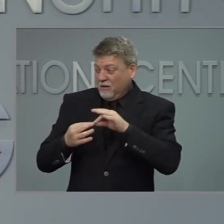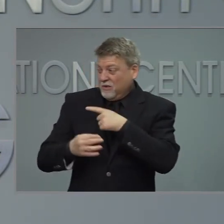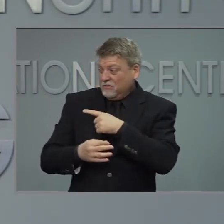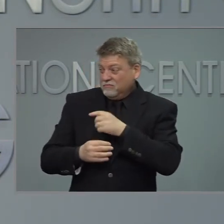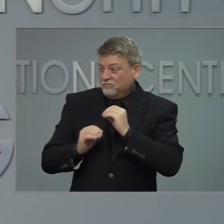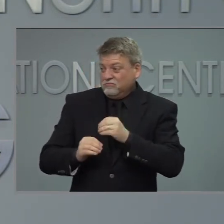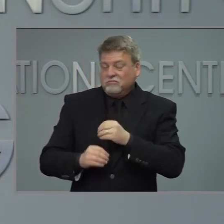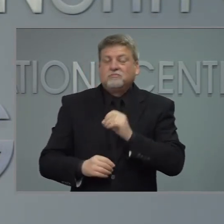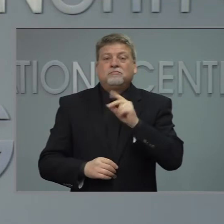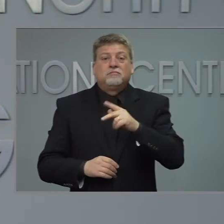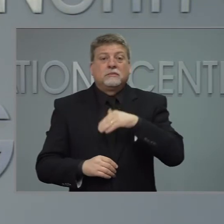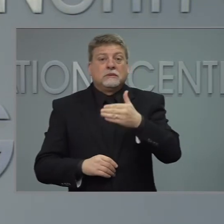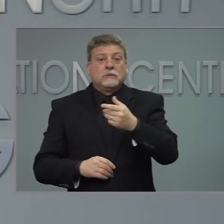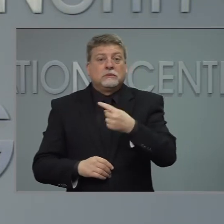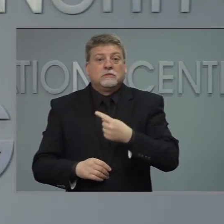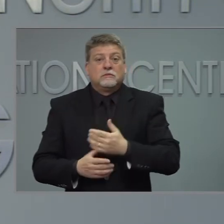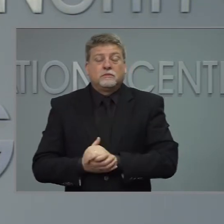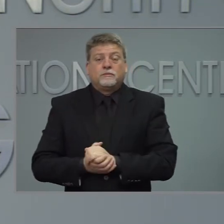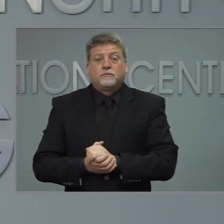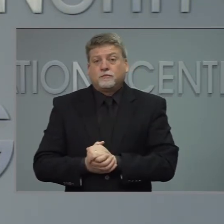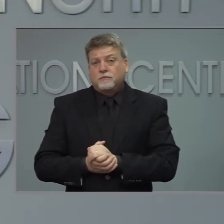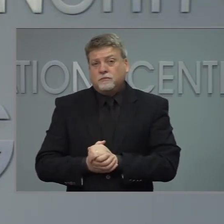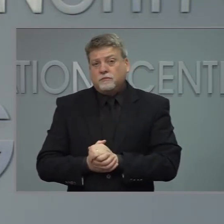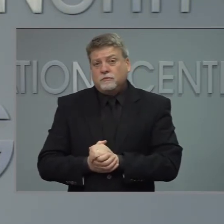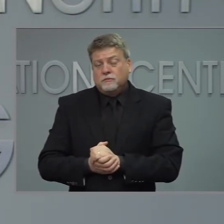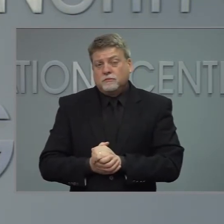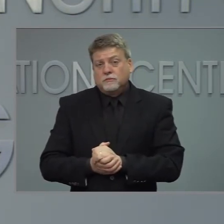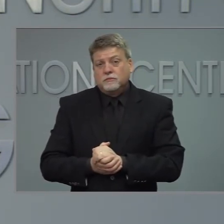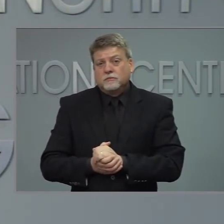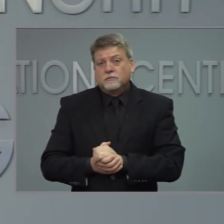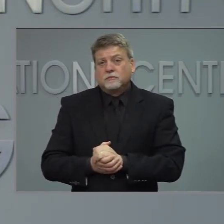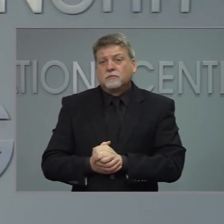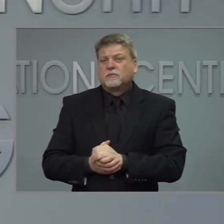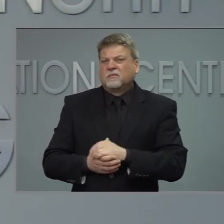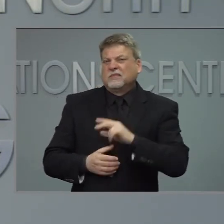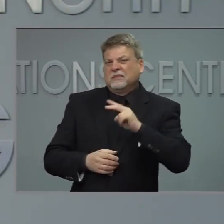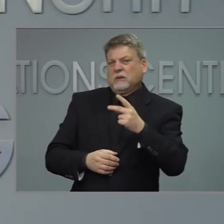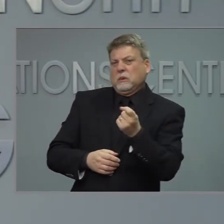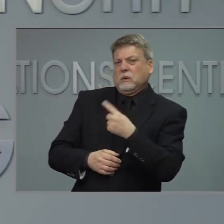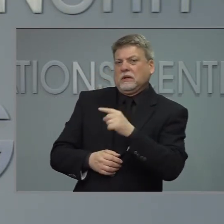Doctor acaban de llegar a algo no. La siguiente pregunta.